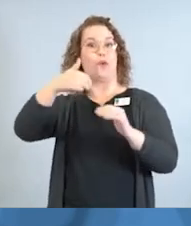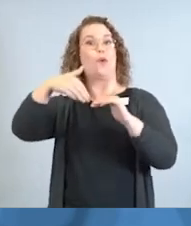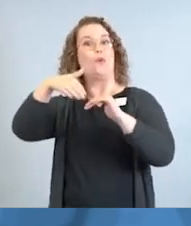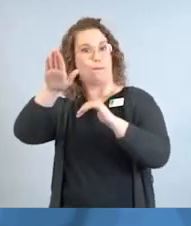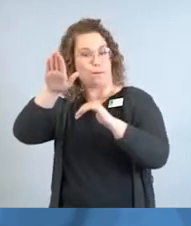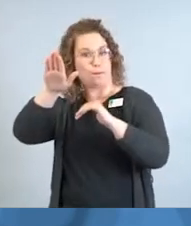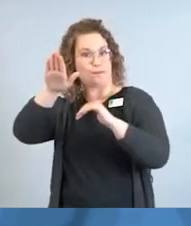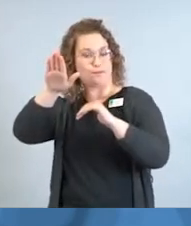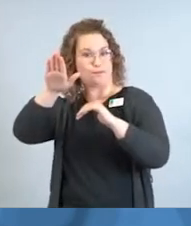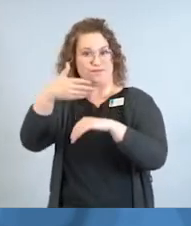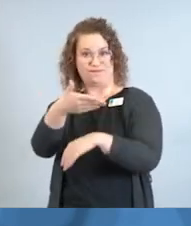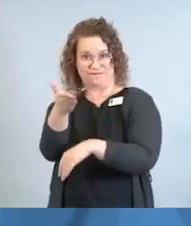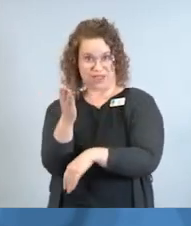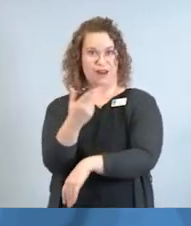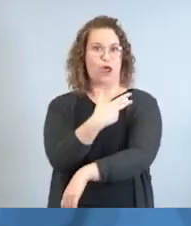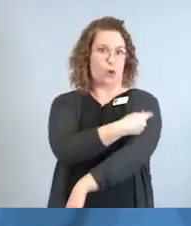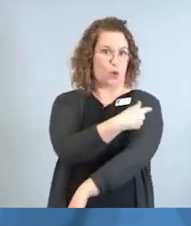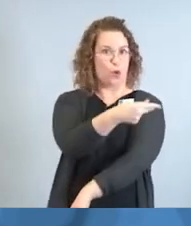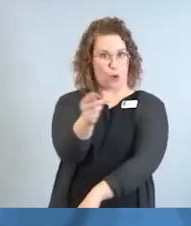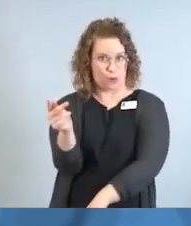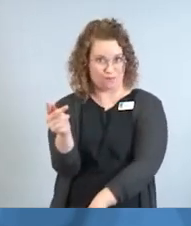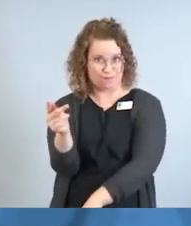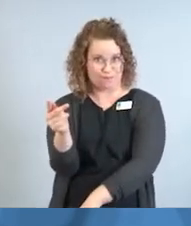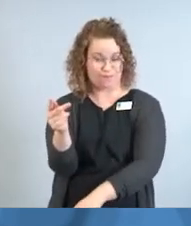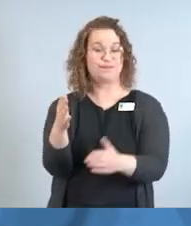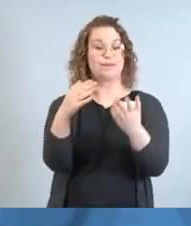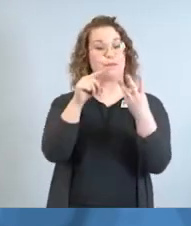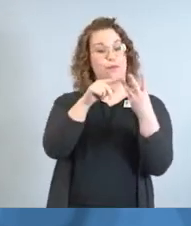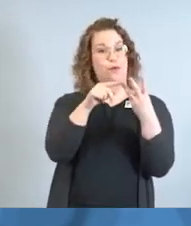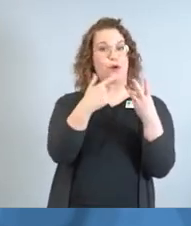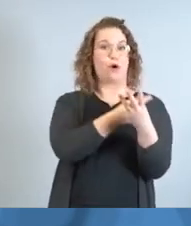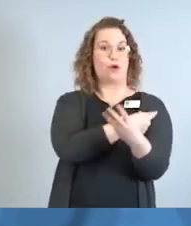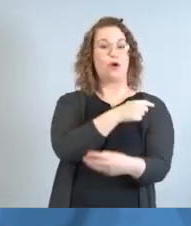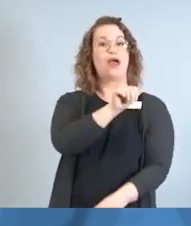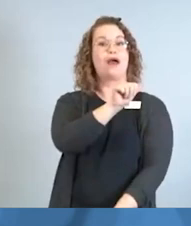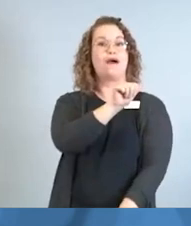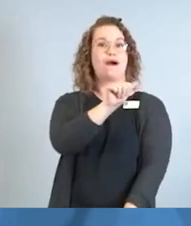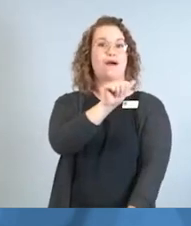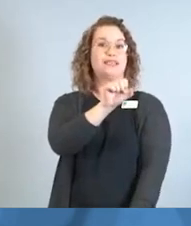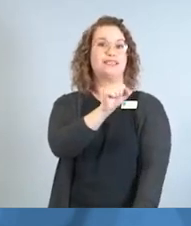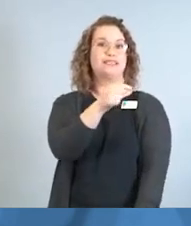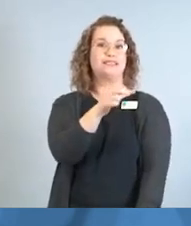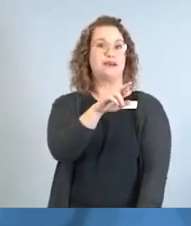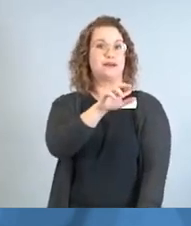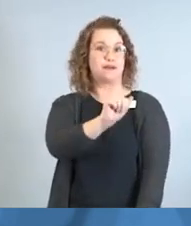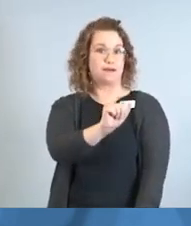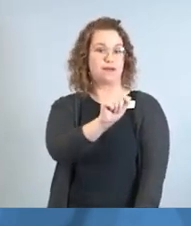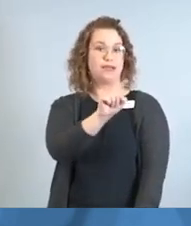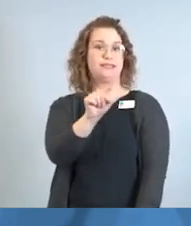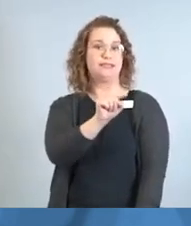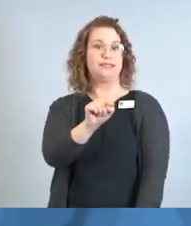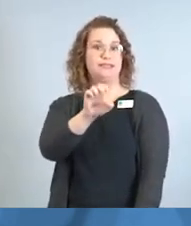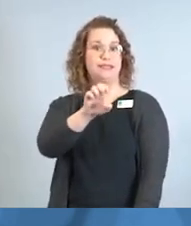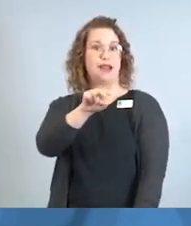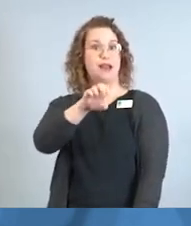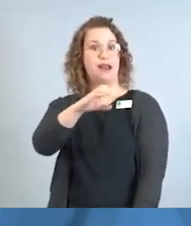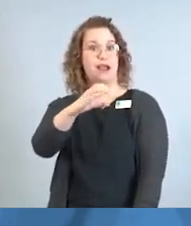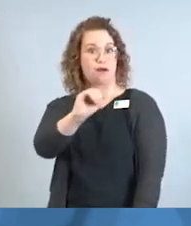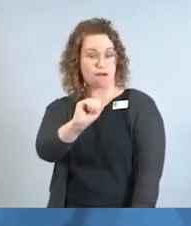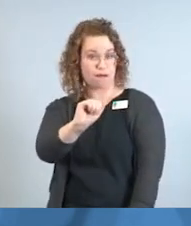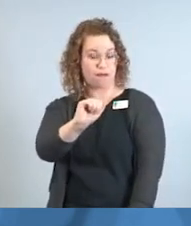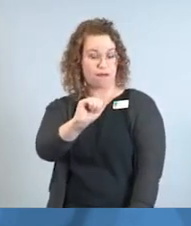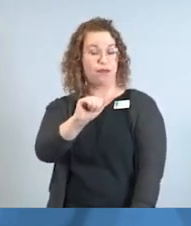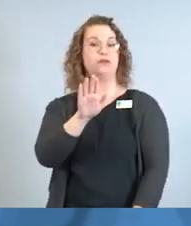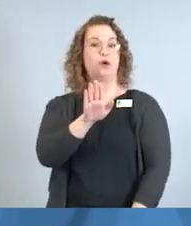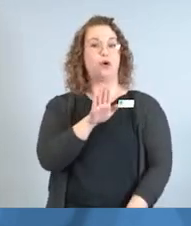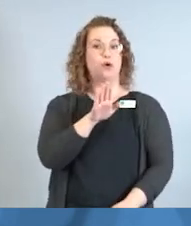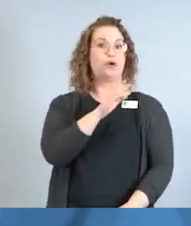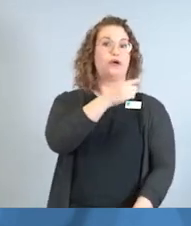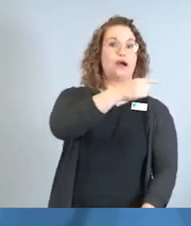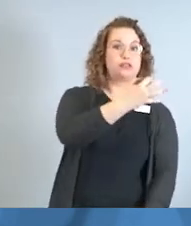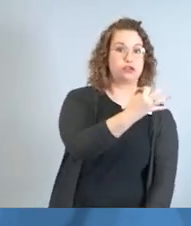Astra Zenecan rokotetta on jaettu nuoremman aikuisväestön eli 18-69-vuotiaiden määrän mukaan.